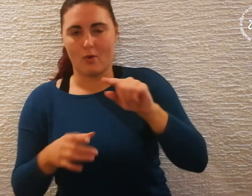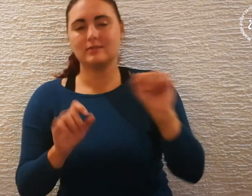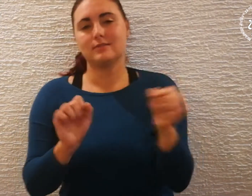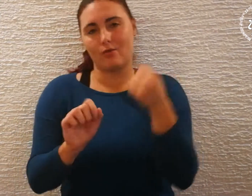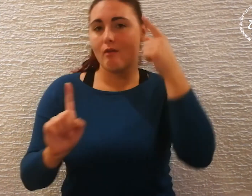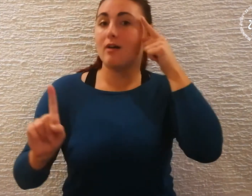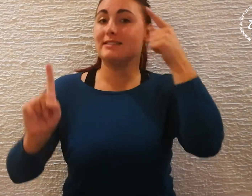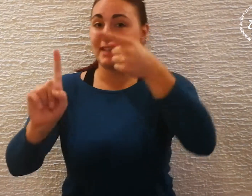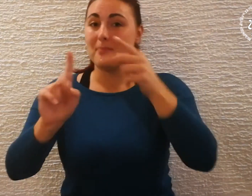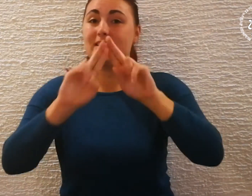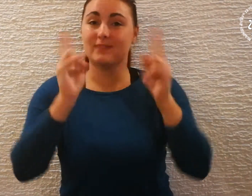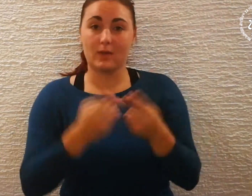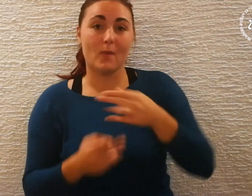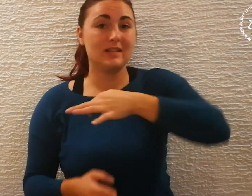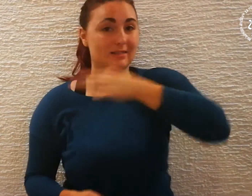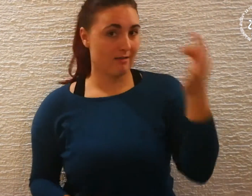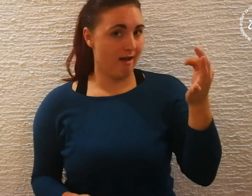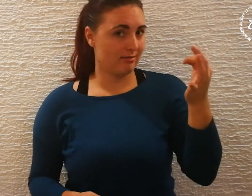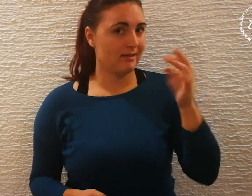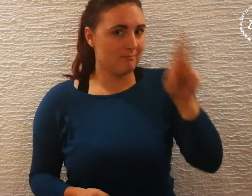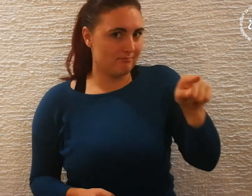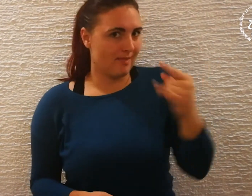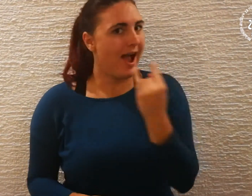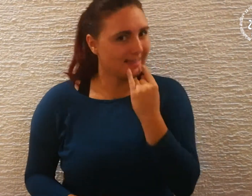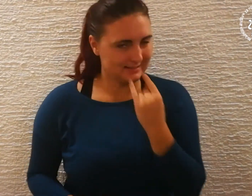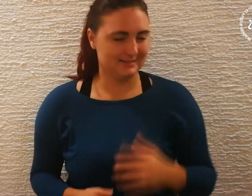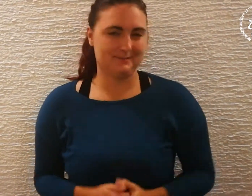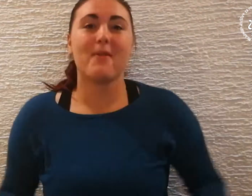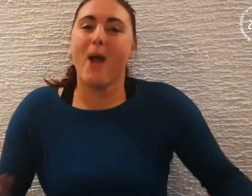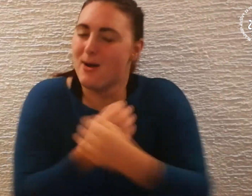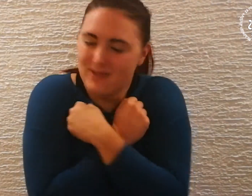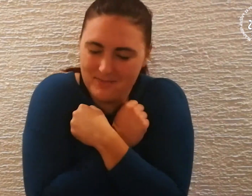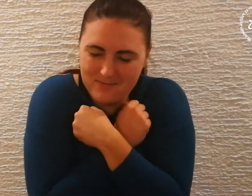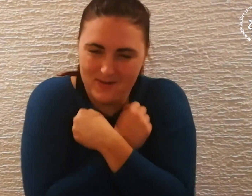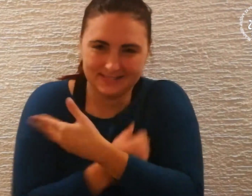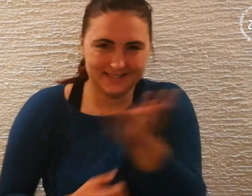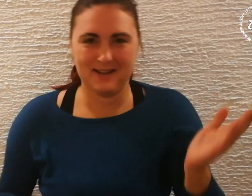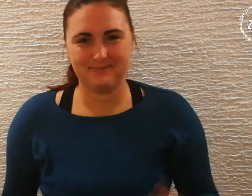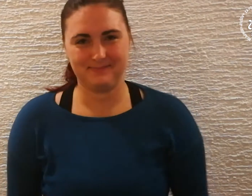Zato je to tudi cilj za svetovni dan boja proti AIDS-u. OBJEM VSEM!